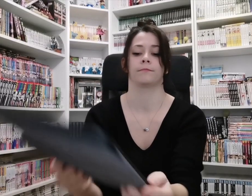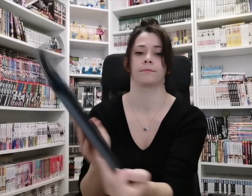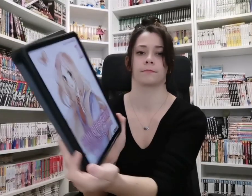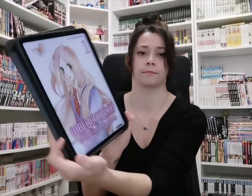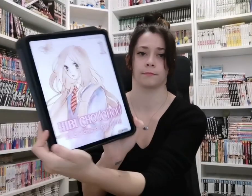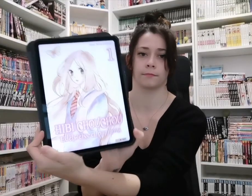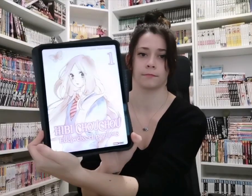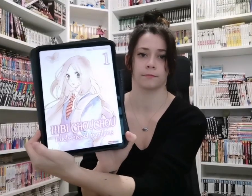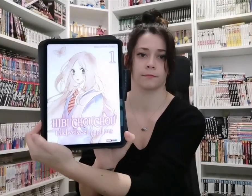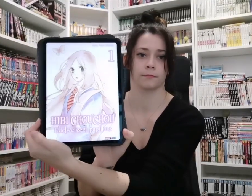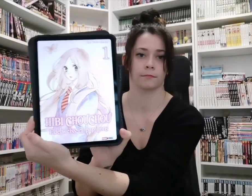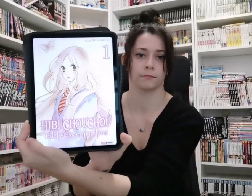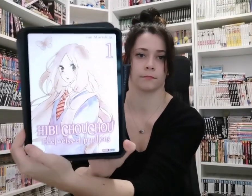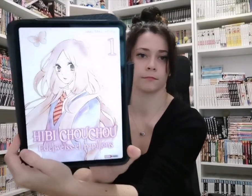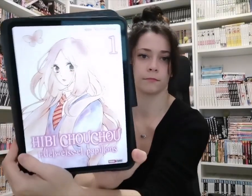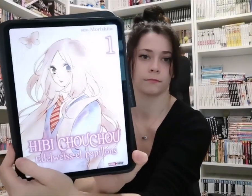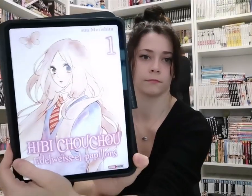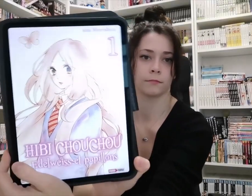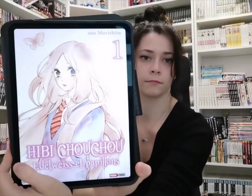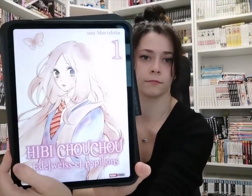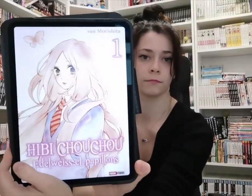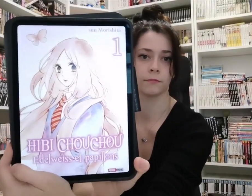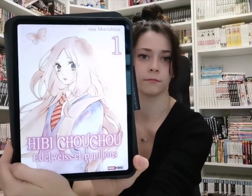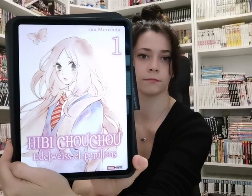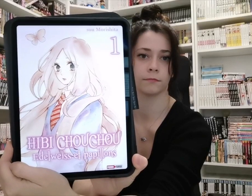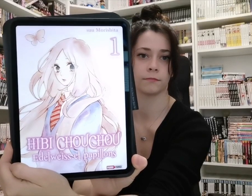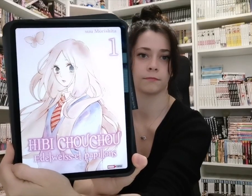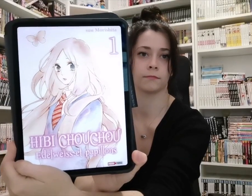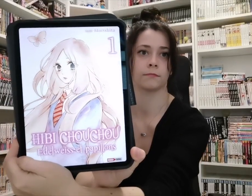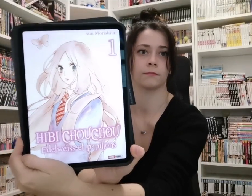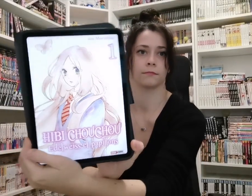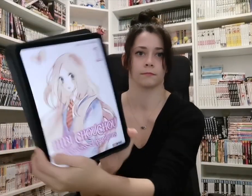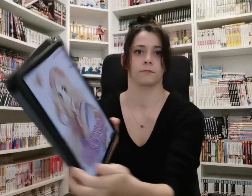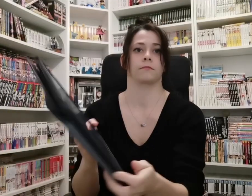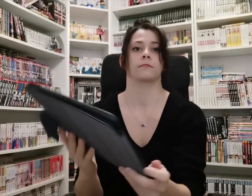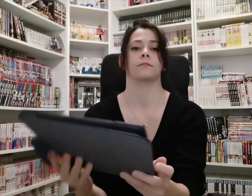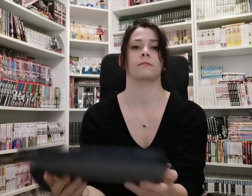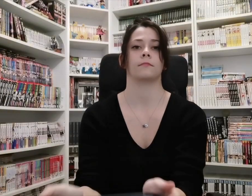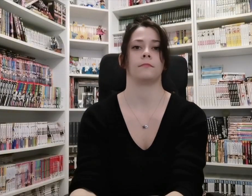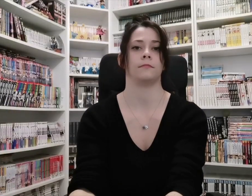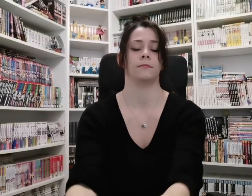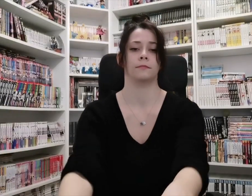"Hibi Chouchou - Edelweiss et papillons"